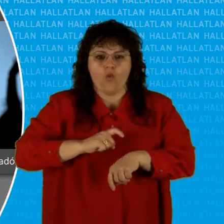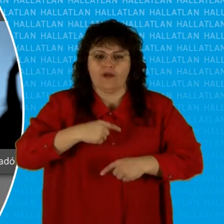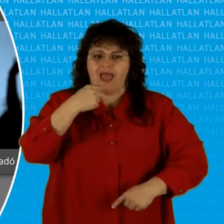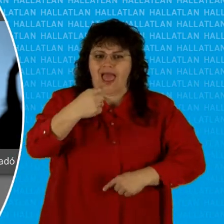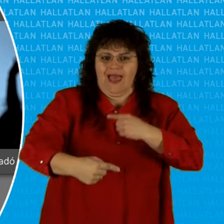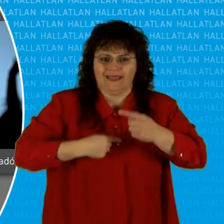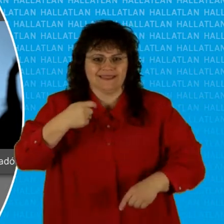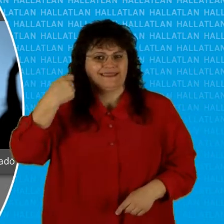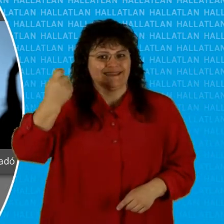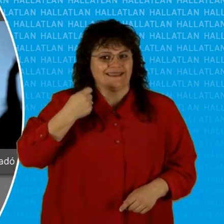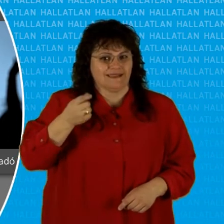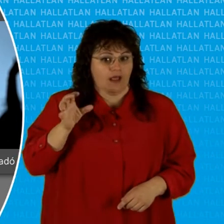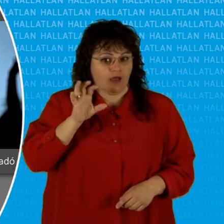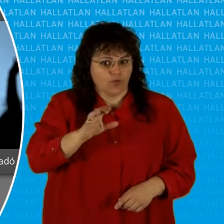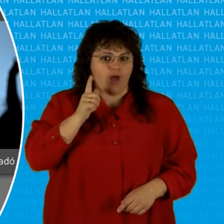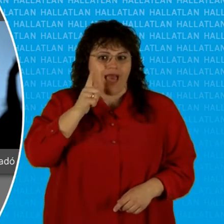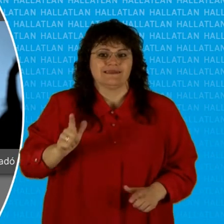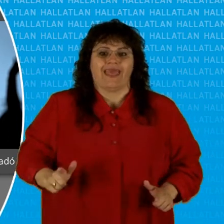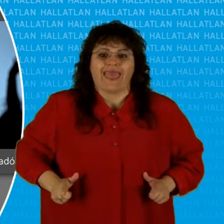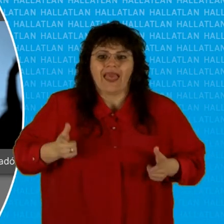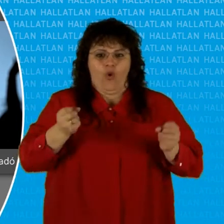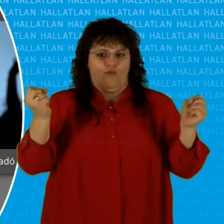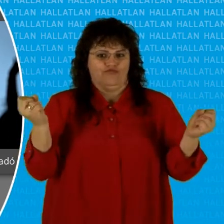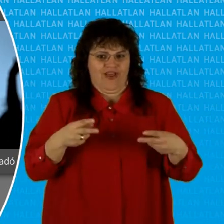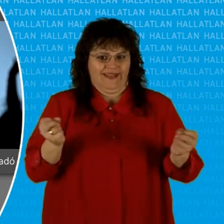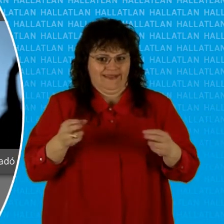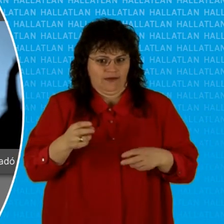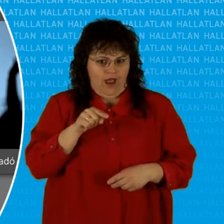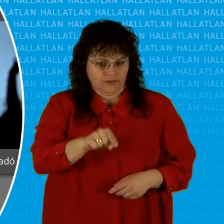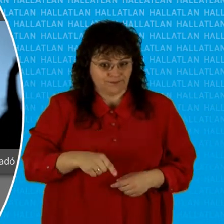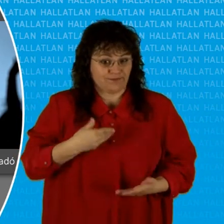az óránként jelentkező híradó-adásokat élő felirat kíséri,